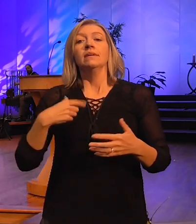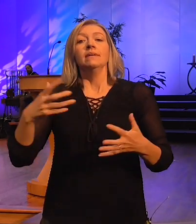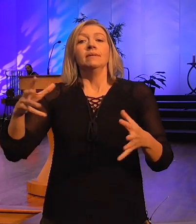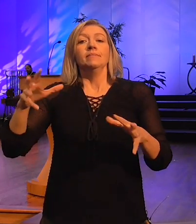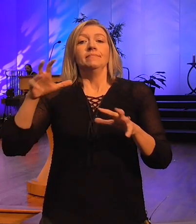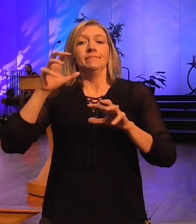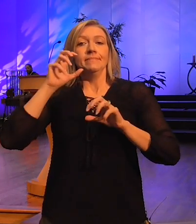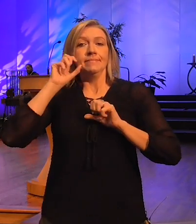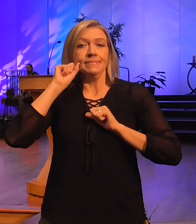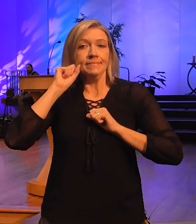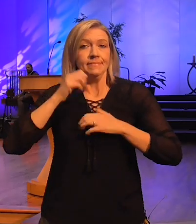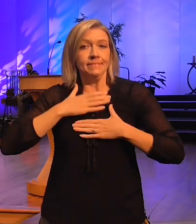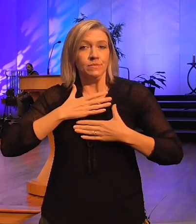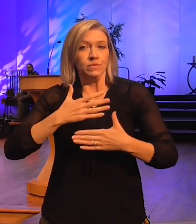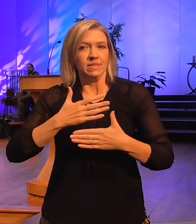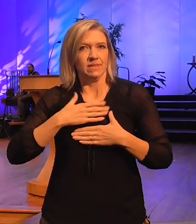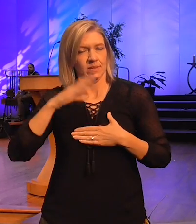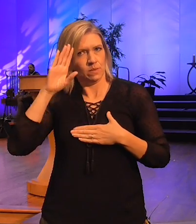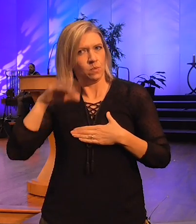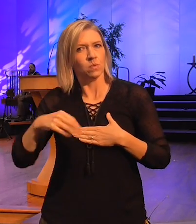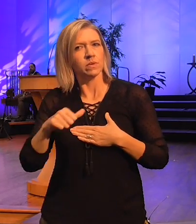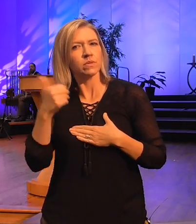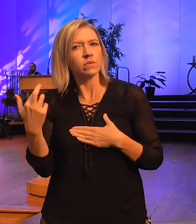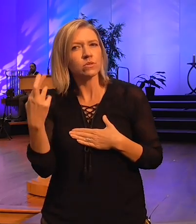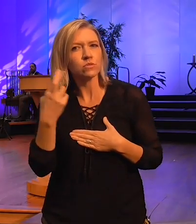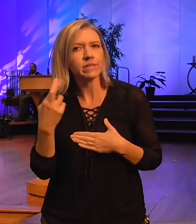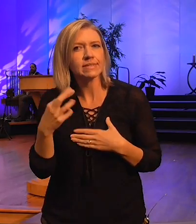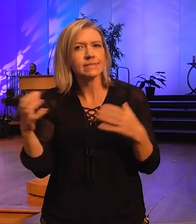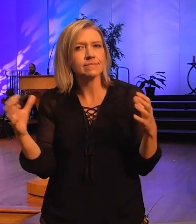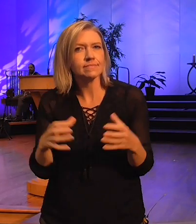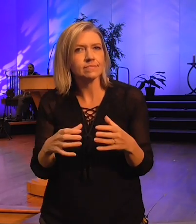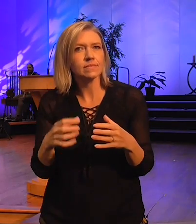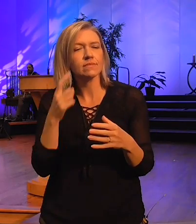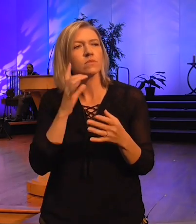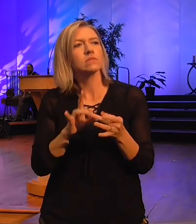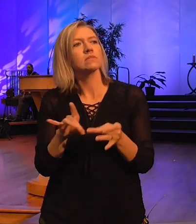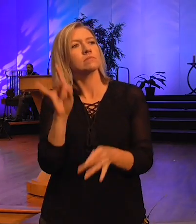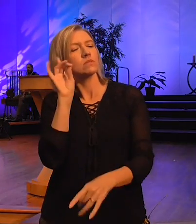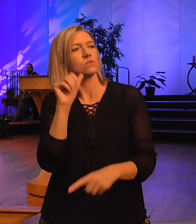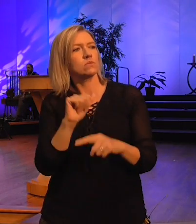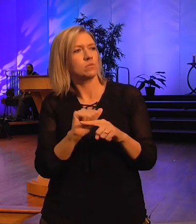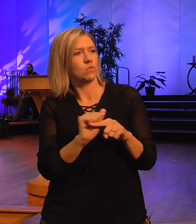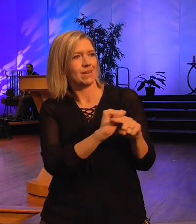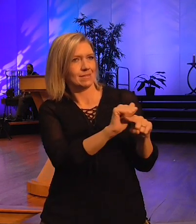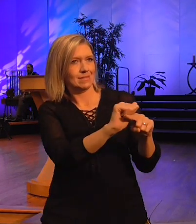conozco otra razón. Que nos reunamos es estar juntos en práctica espiritual, orar,